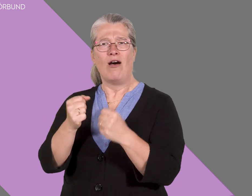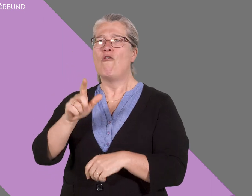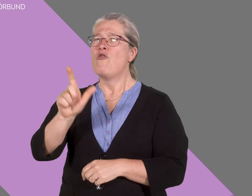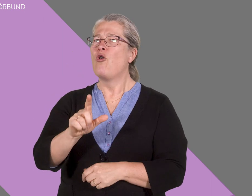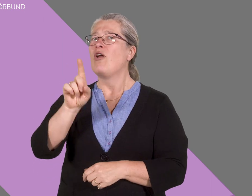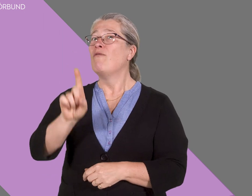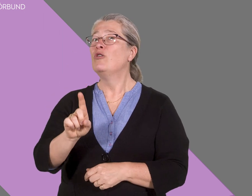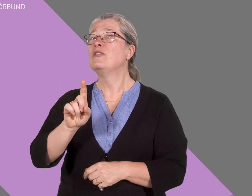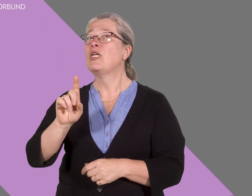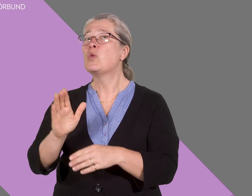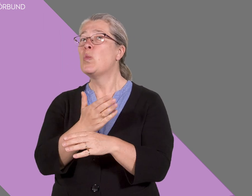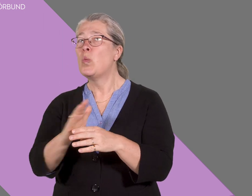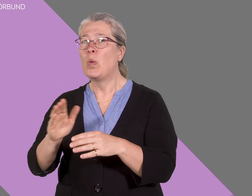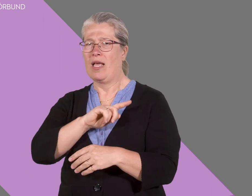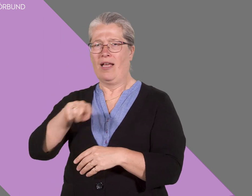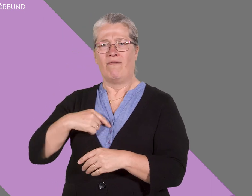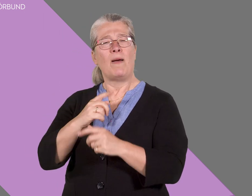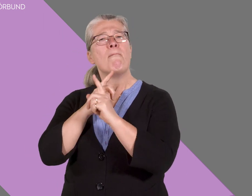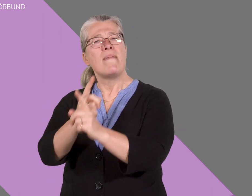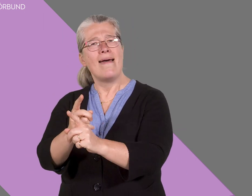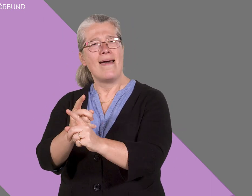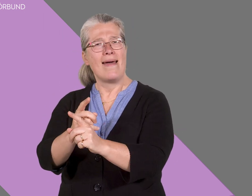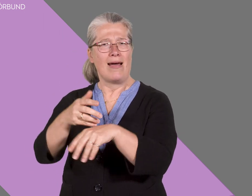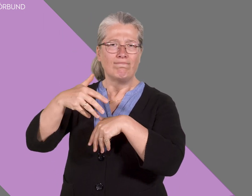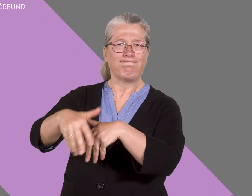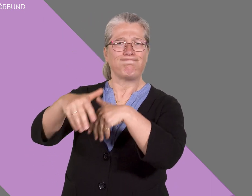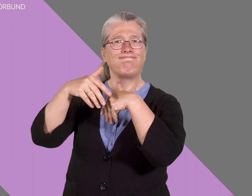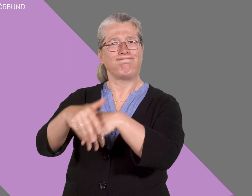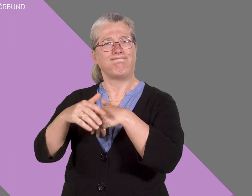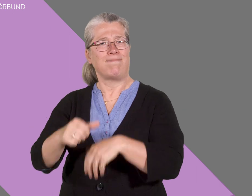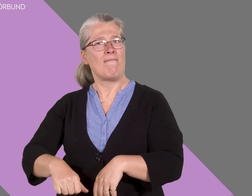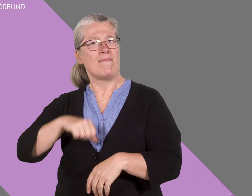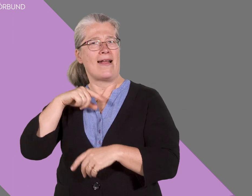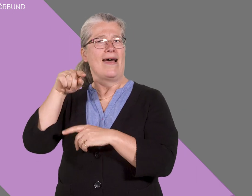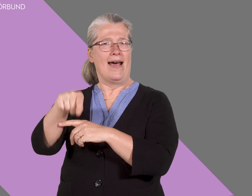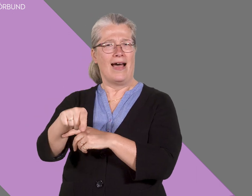Vi deltar i Pride-marschen lördagen den 1.7, -